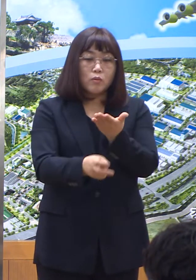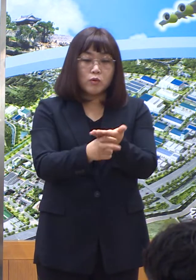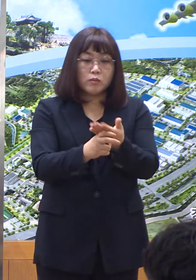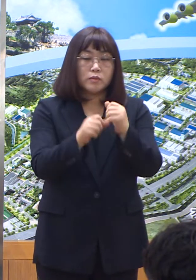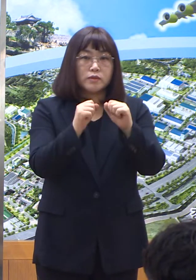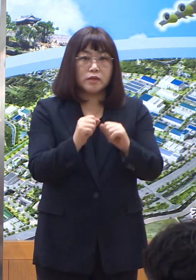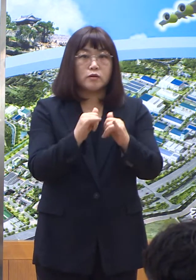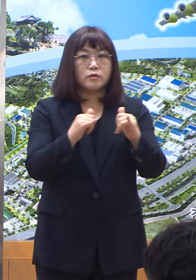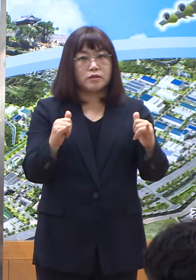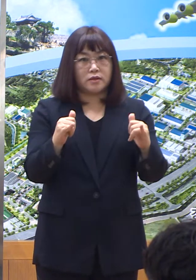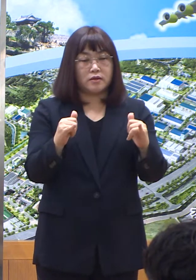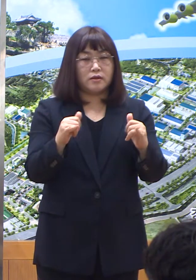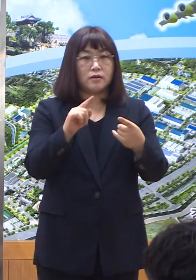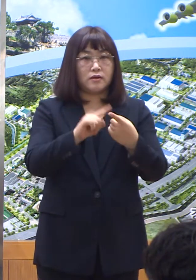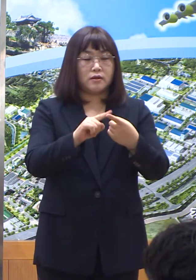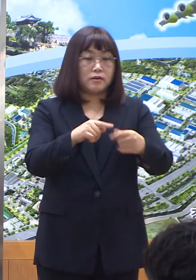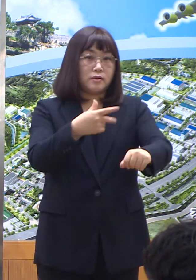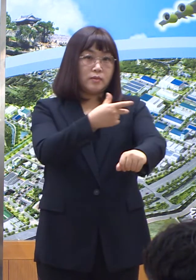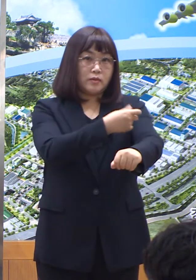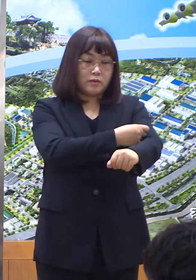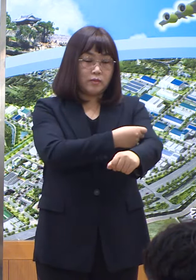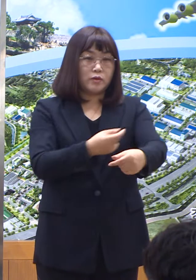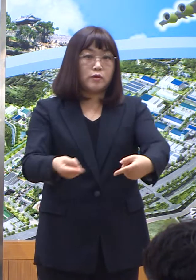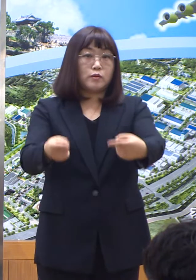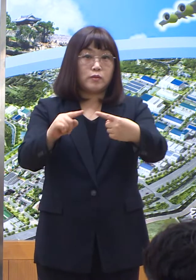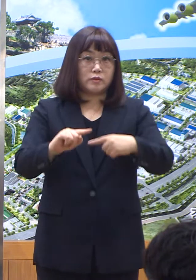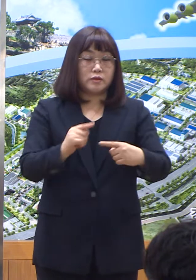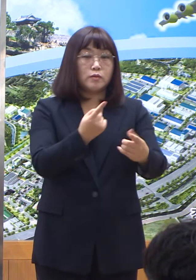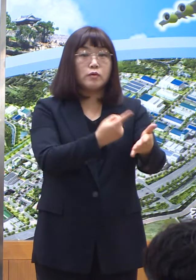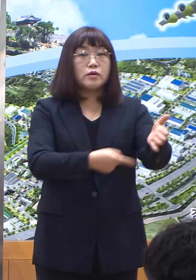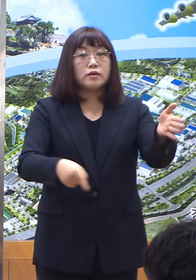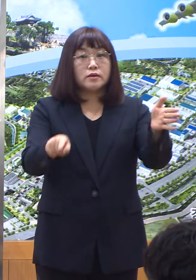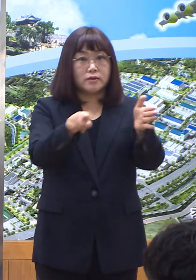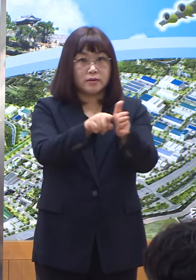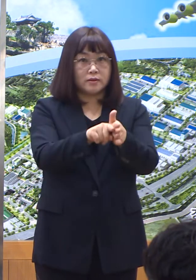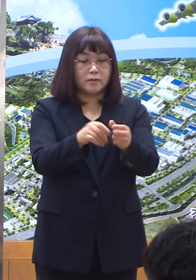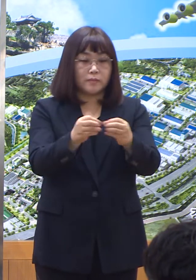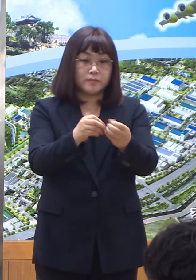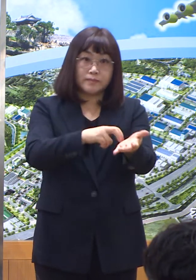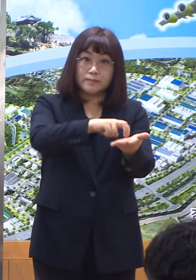적극적인 방역 동참을 이끌어내기 위하여 문자메시지 등 간편한 방법으로